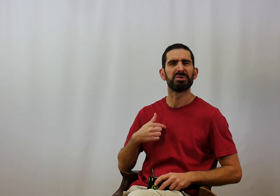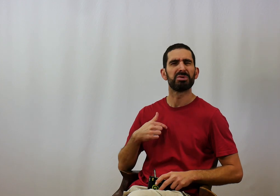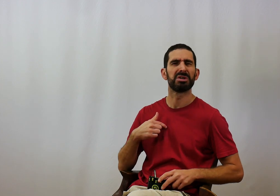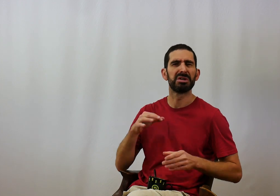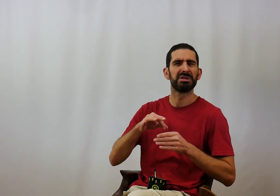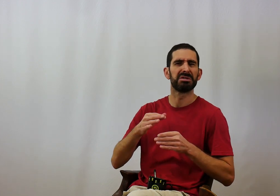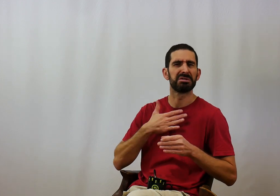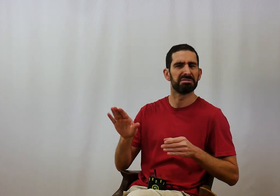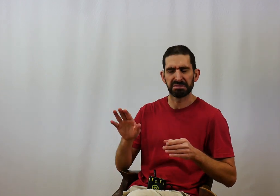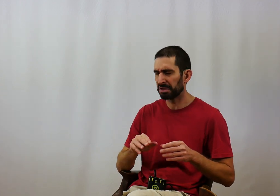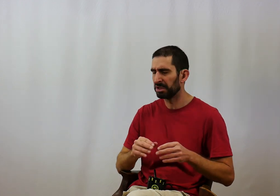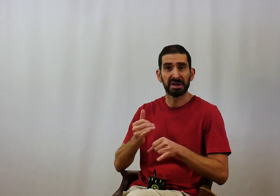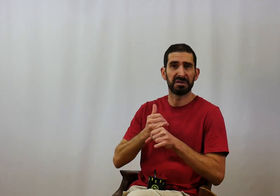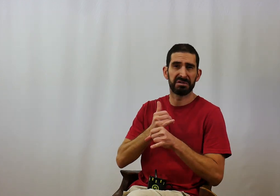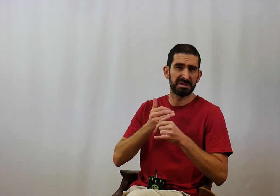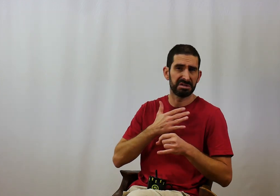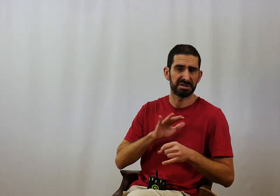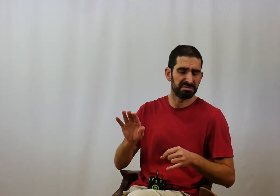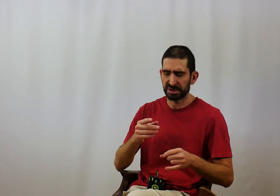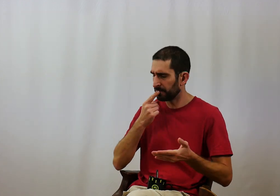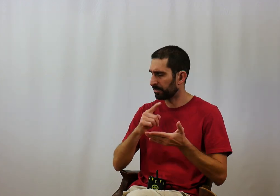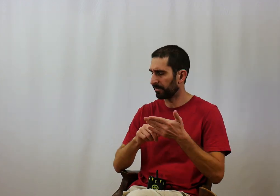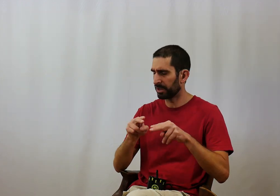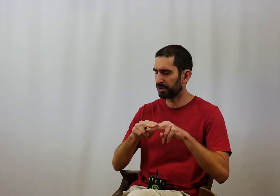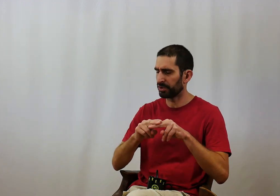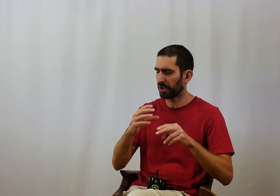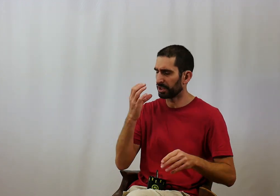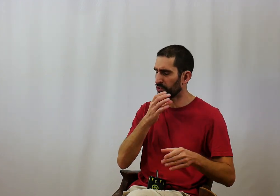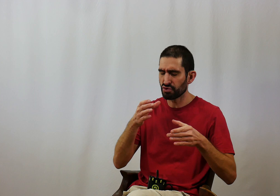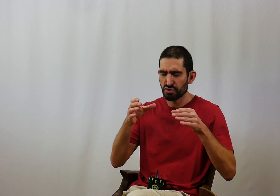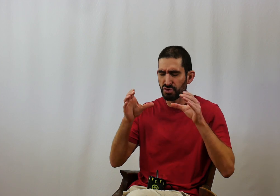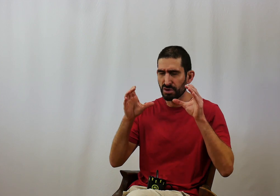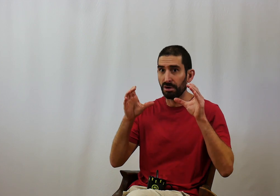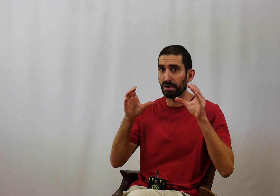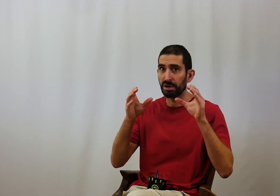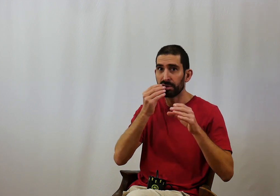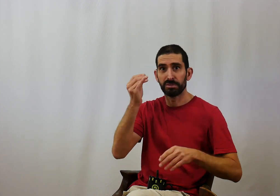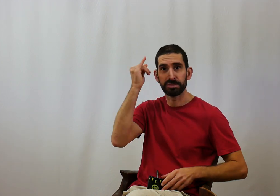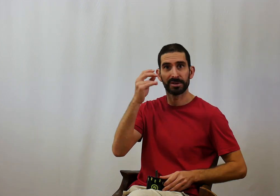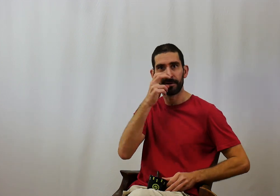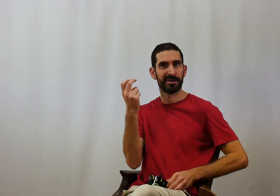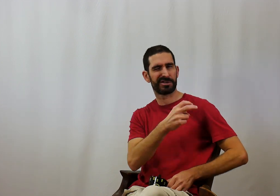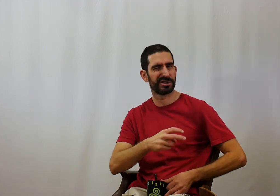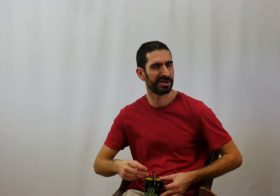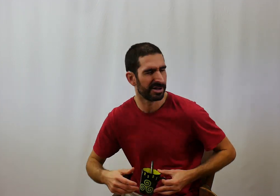Moi, je n'aime pas les tisanes, ni le café. Je préfère boire du chocolat chaud. Tiens, c'est une bonne idée ça. Je vais en chercher.